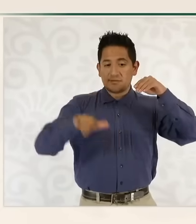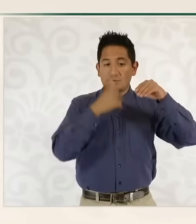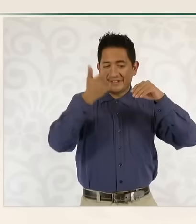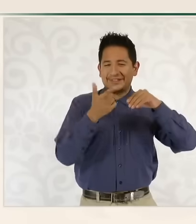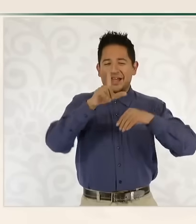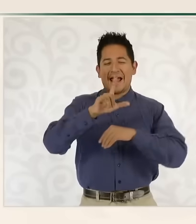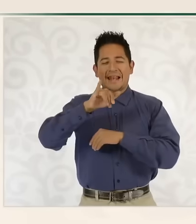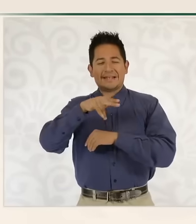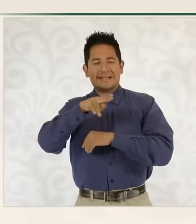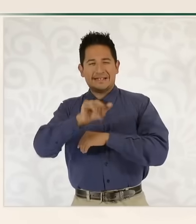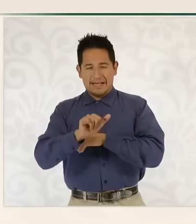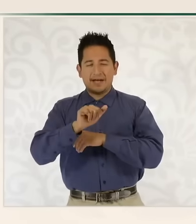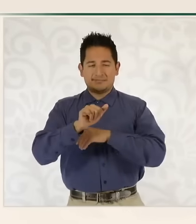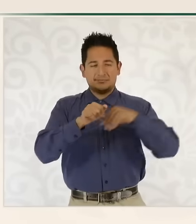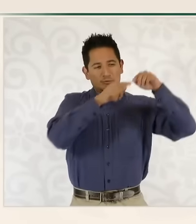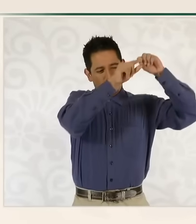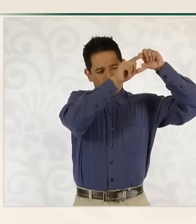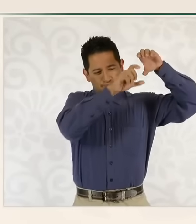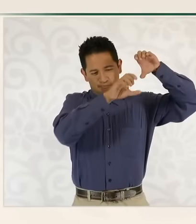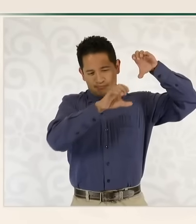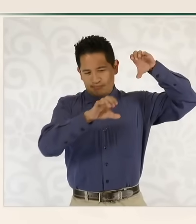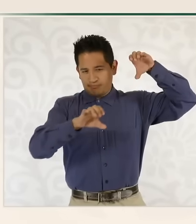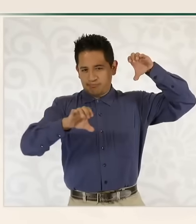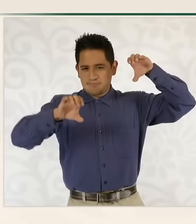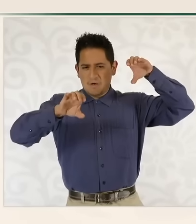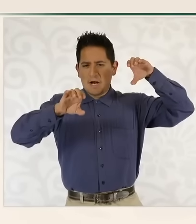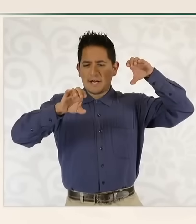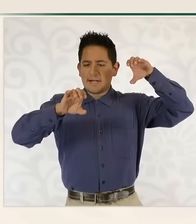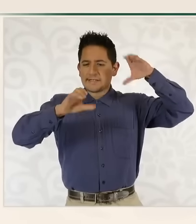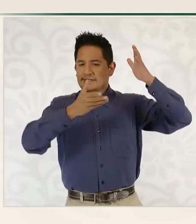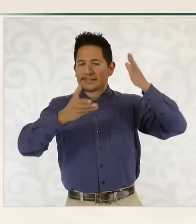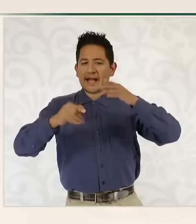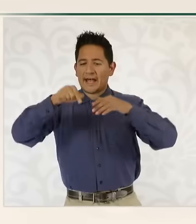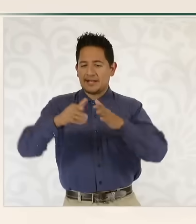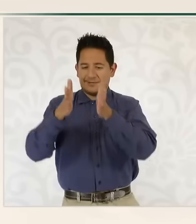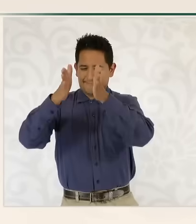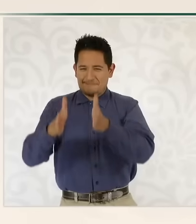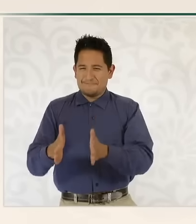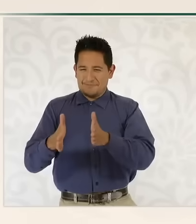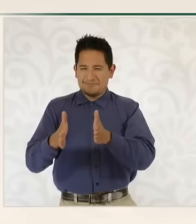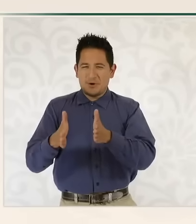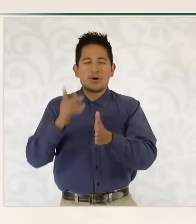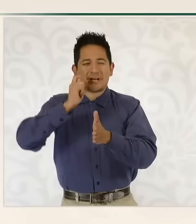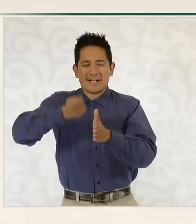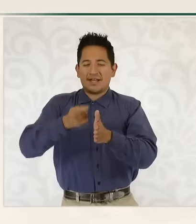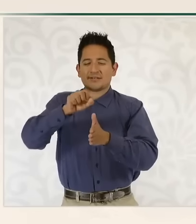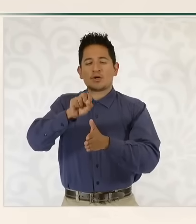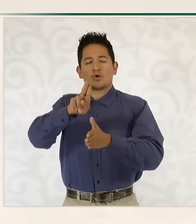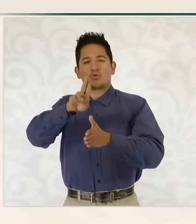llegan, la energía llega a una especie a los a las subestaciones que es la parte del medio. Y